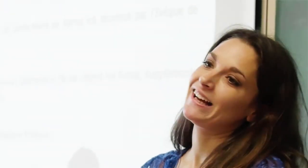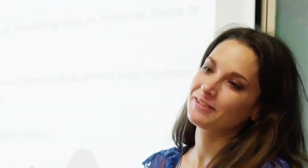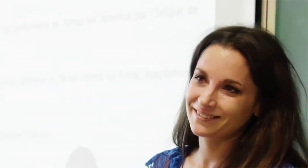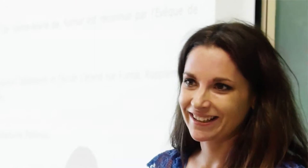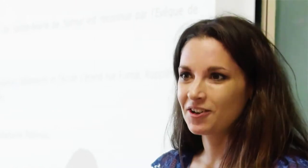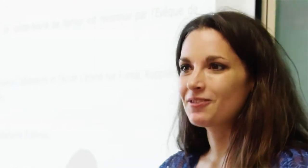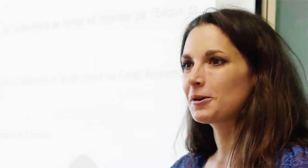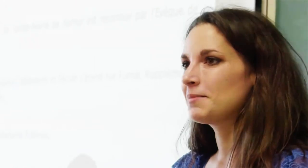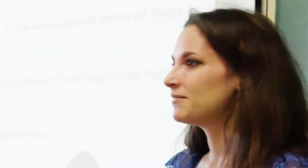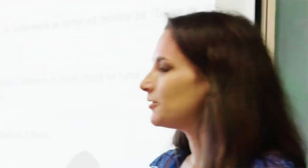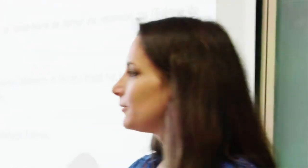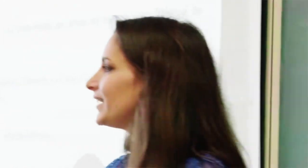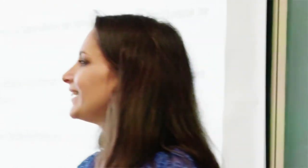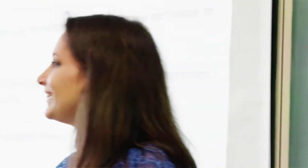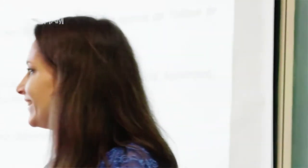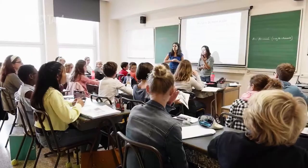dans des classes ordinaires.